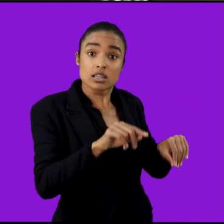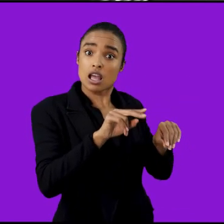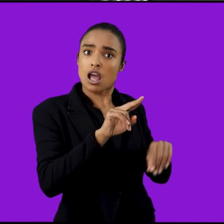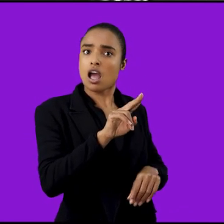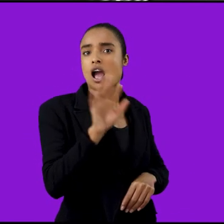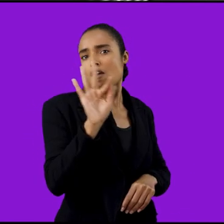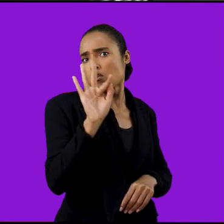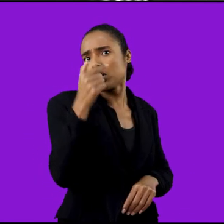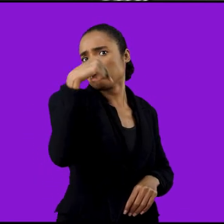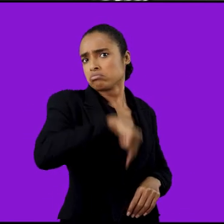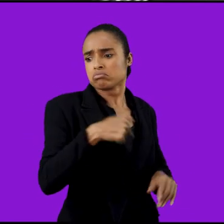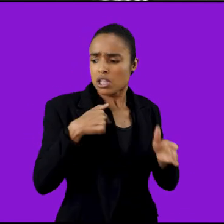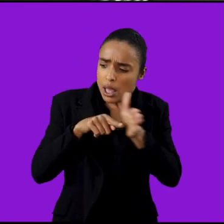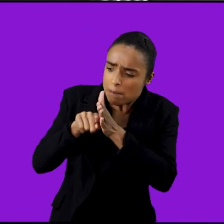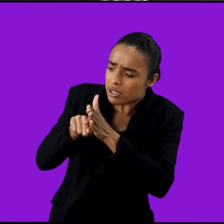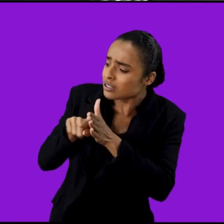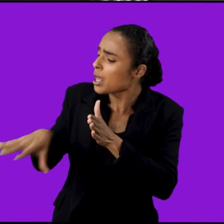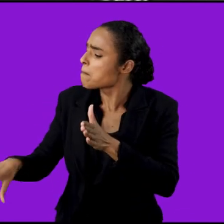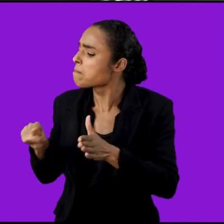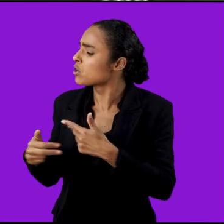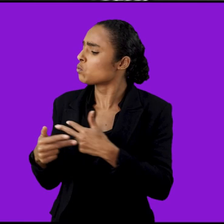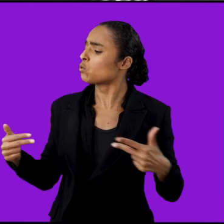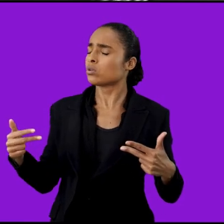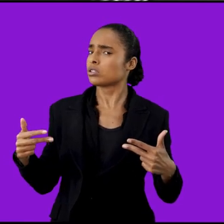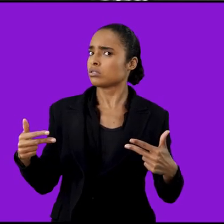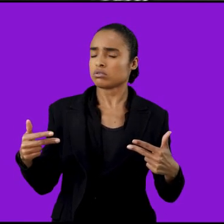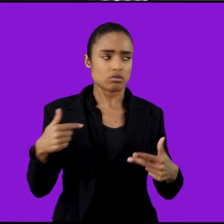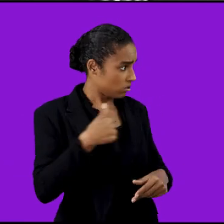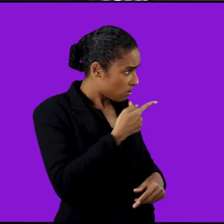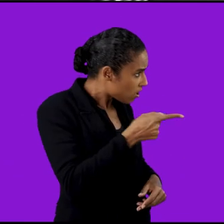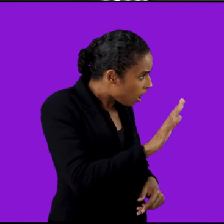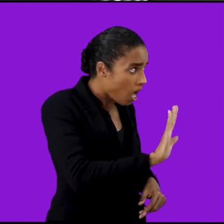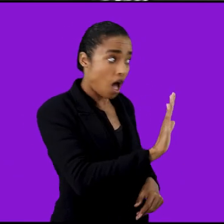a terra. Então a universidade vem para cá e quer sempre, quer levar alguma coisa. E